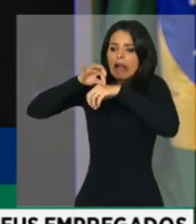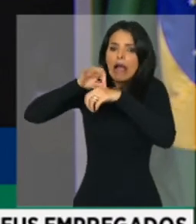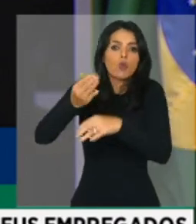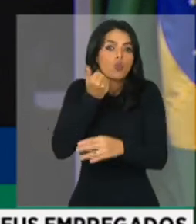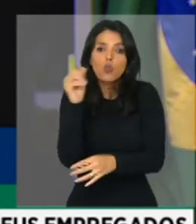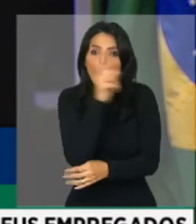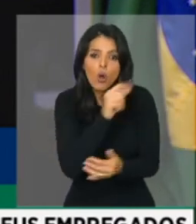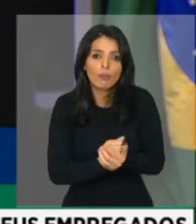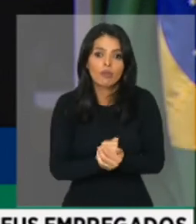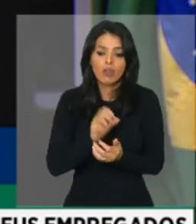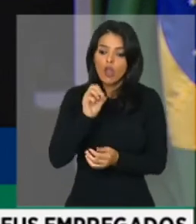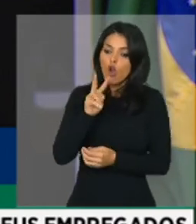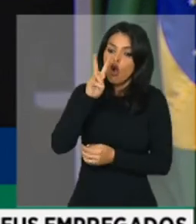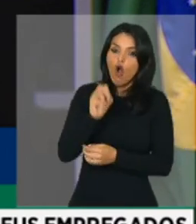BRASIL NÃO VAI MAIS CONSEGUIR COMER, SENHOR PRESIDENTE.